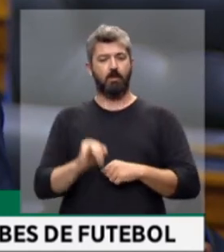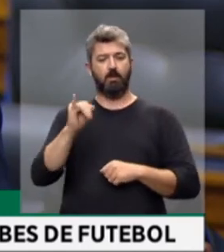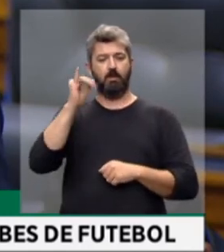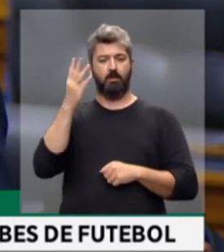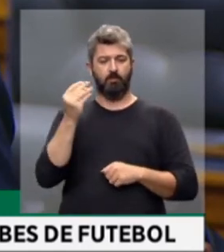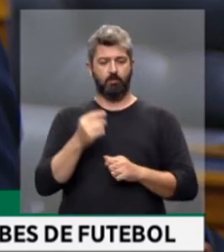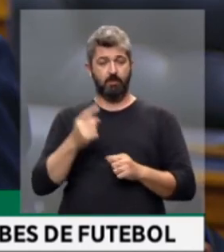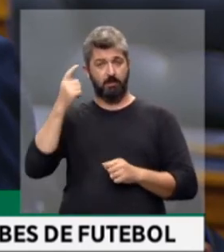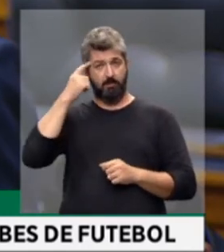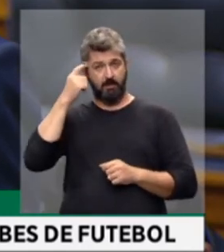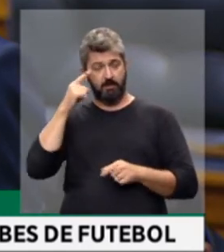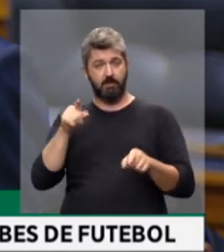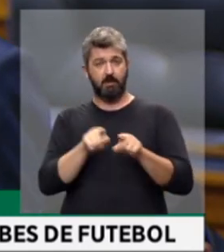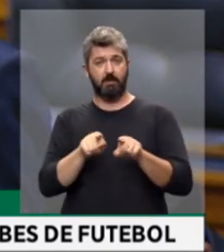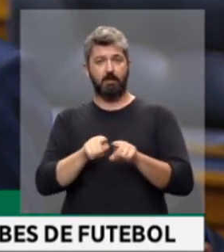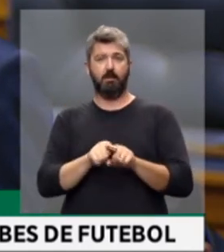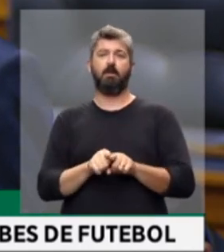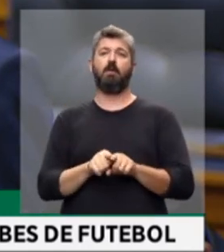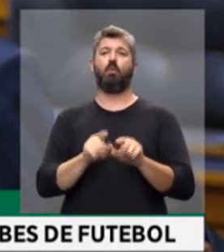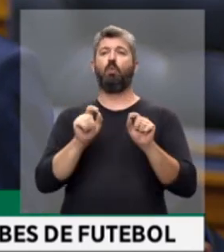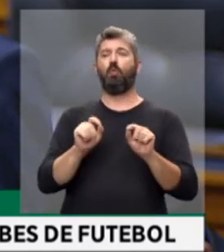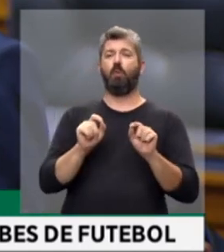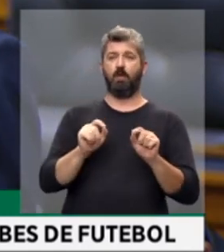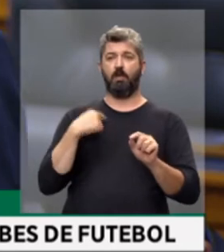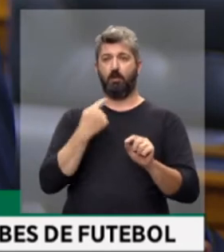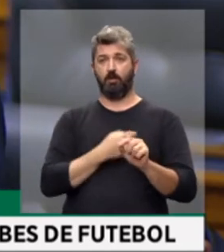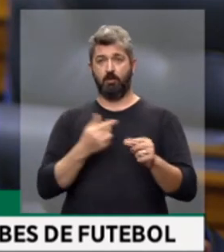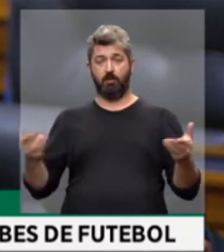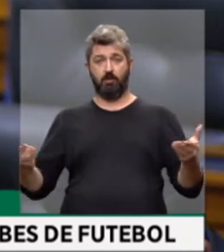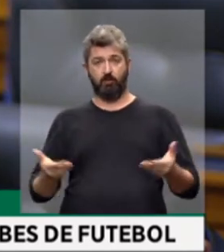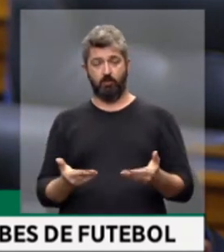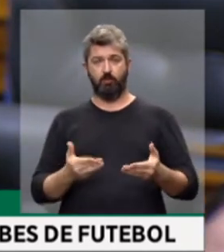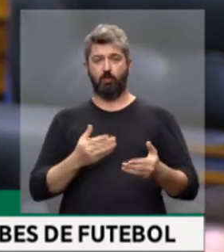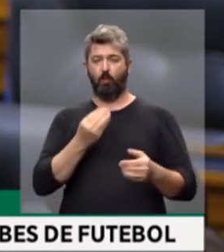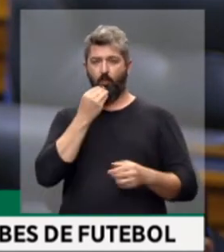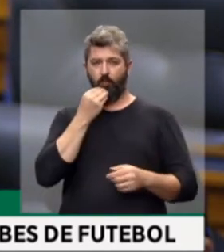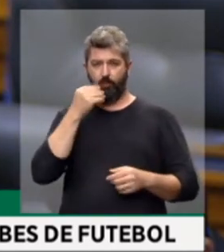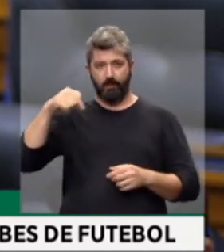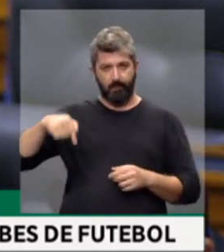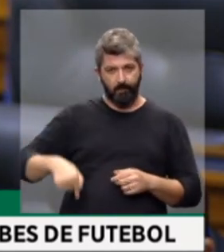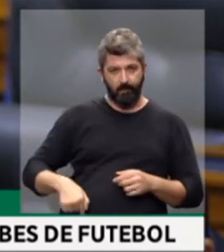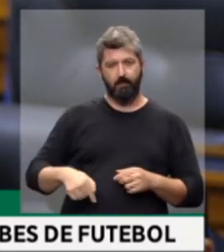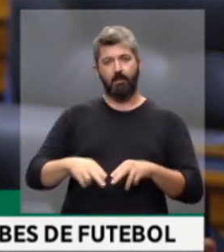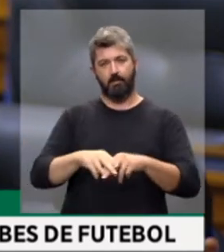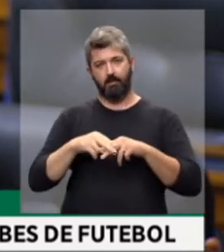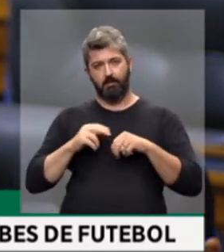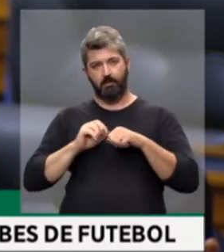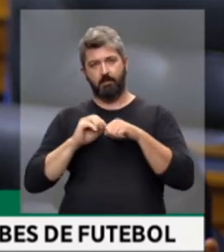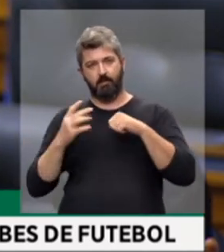CASO A CBF, DEVE SER BOM AOS CLUBES E PARA TODO CAMPEONATO, E DISCUTIR ISSO MOMENTO COMO ESSE É MUITO IMPORTANTE, LEVANDO EM CONSIDERAÇÃO DE QUE NÓS TIVEMOS NESTA